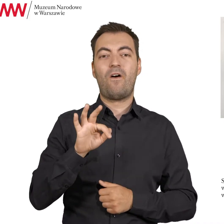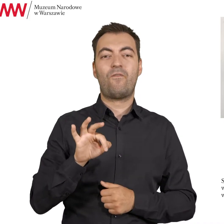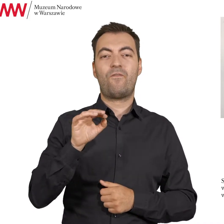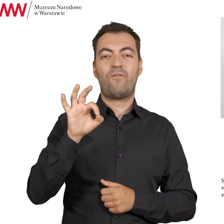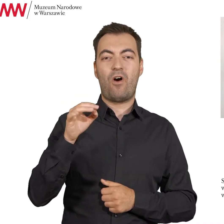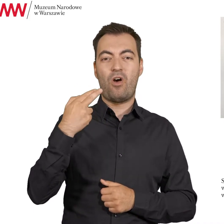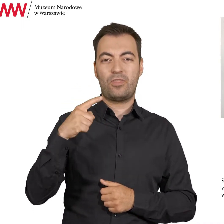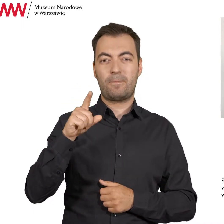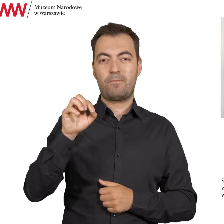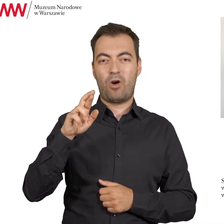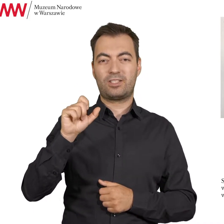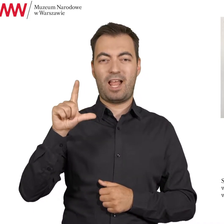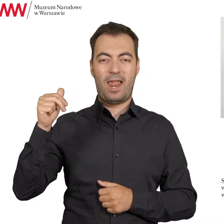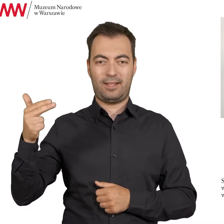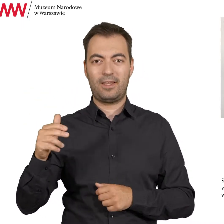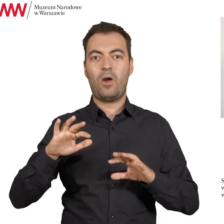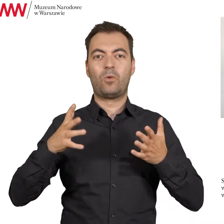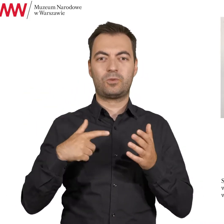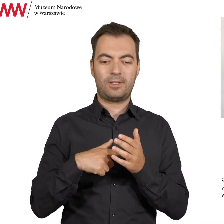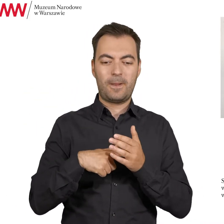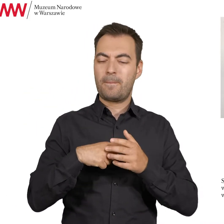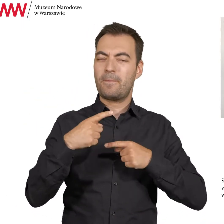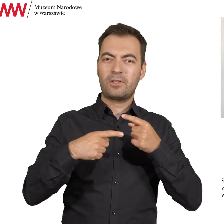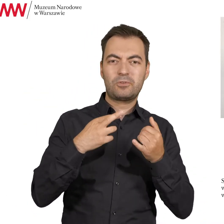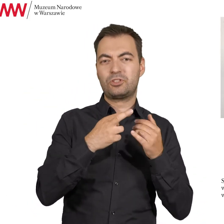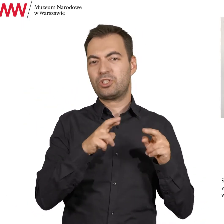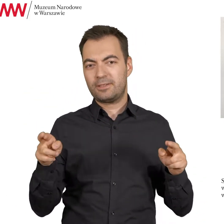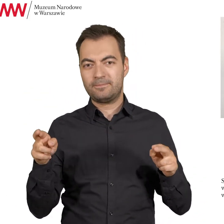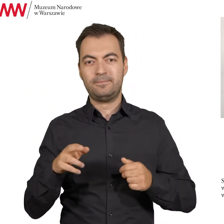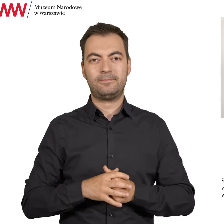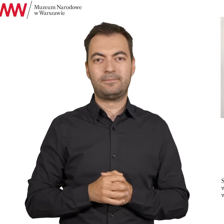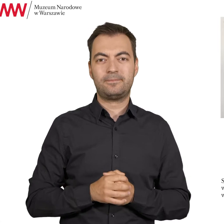które stosowano na osiemnastowiecznej Fondporzellan –